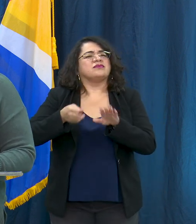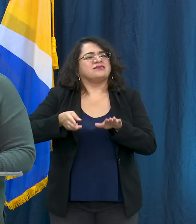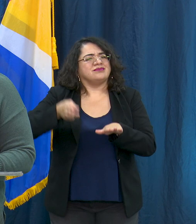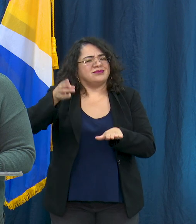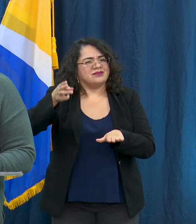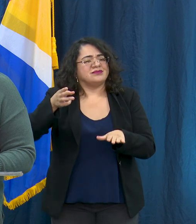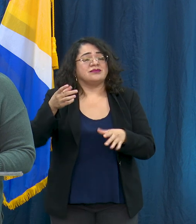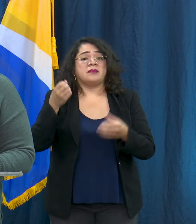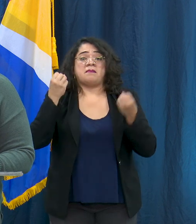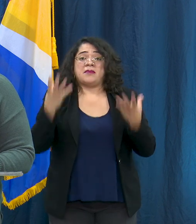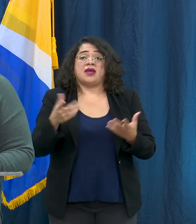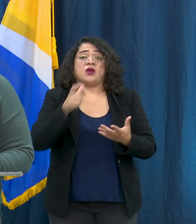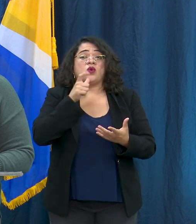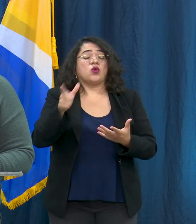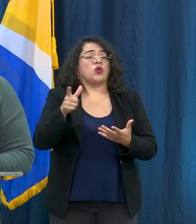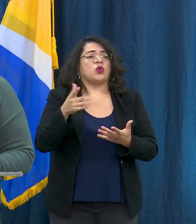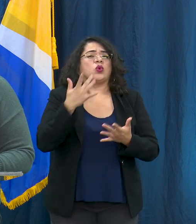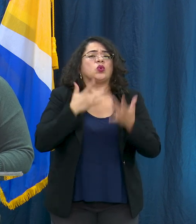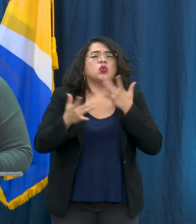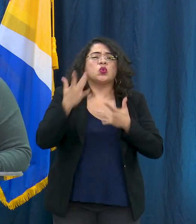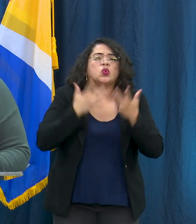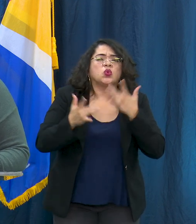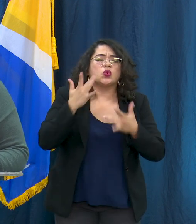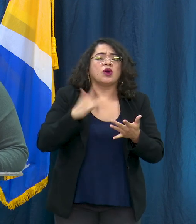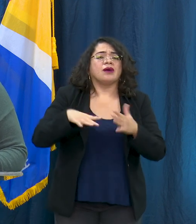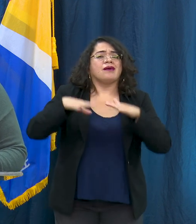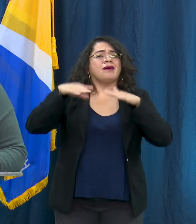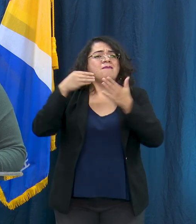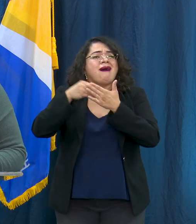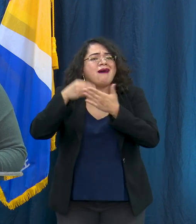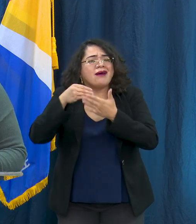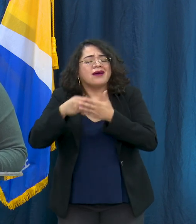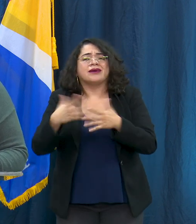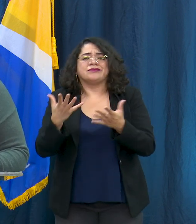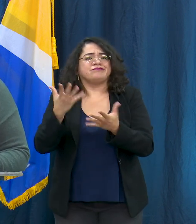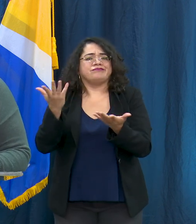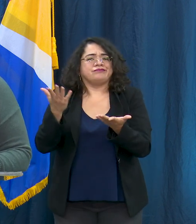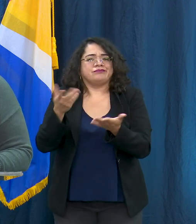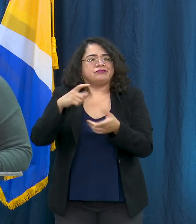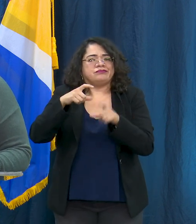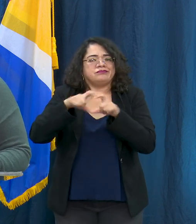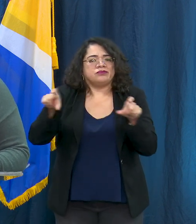Amparo saya visto antes del coronavirus definitivamente vamos a ver a mess